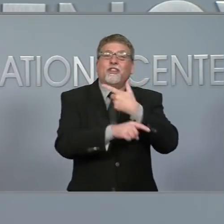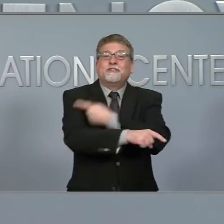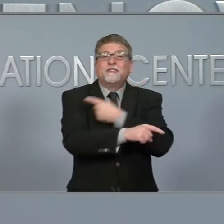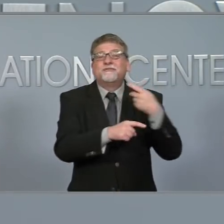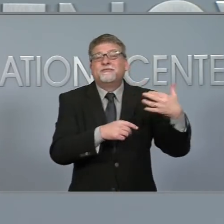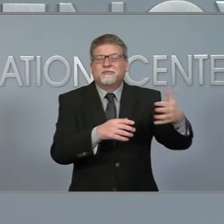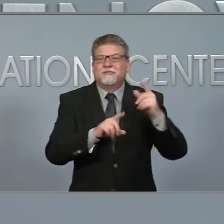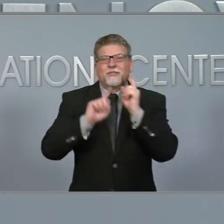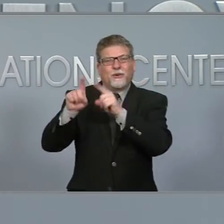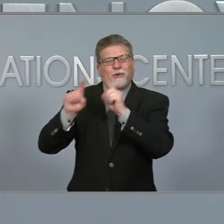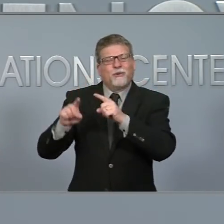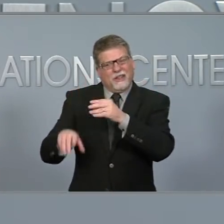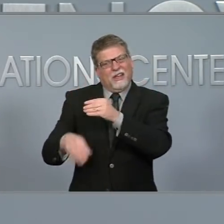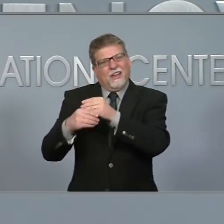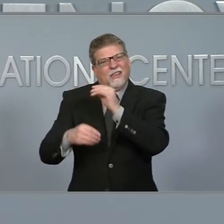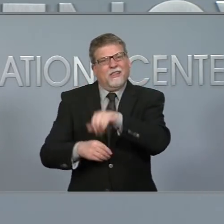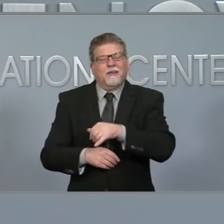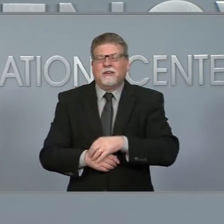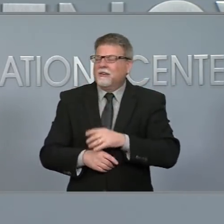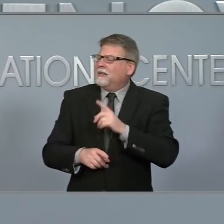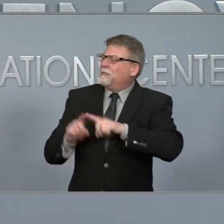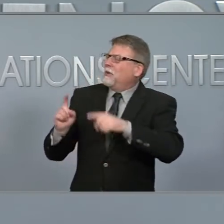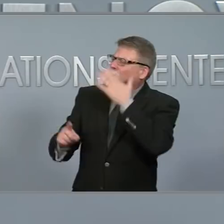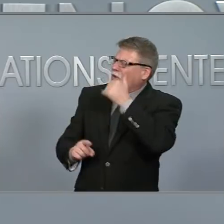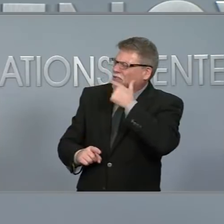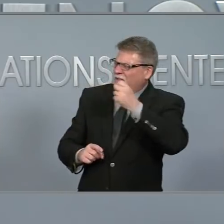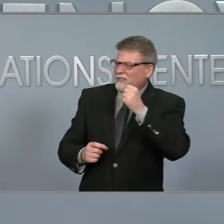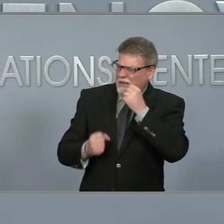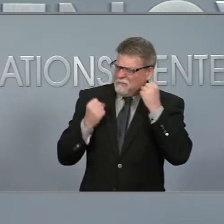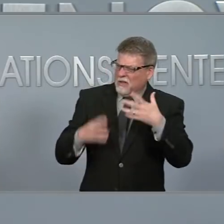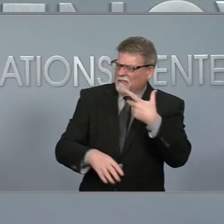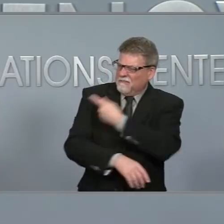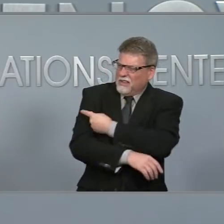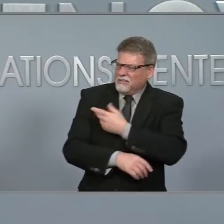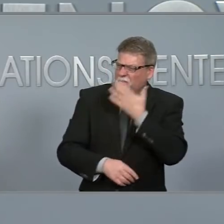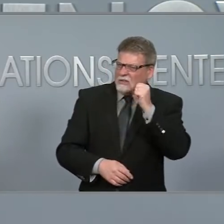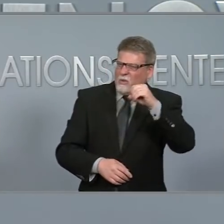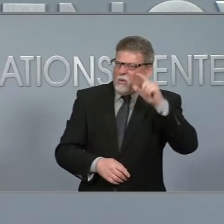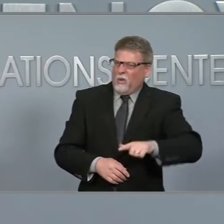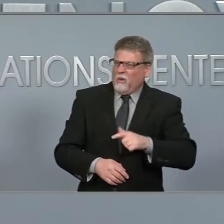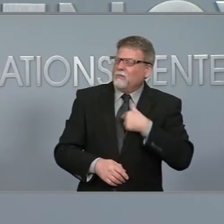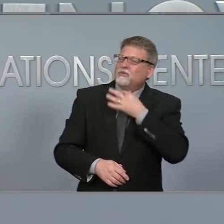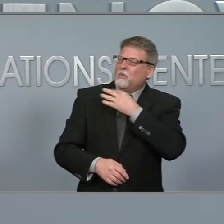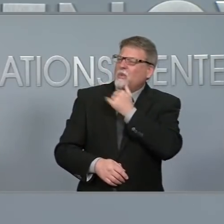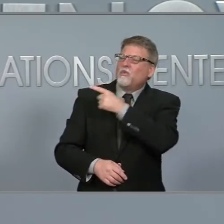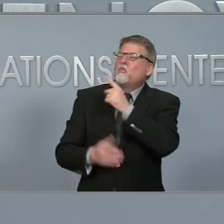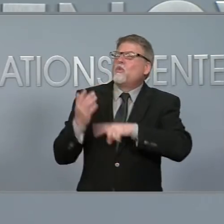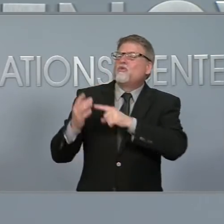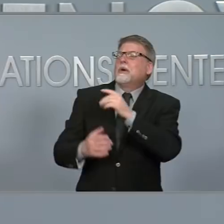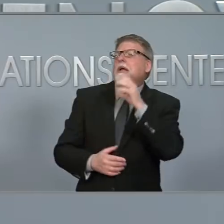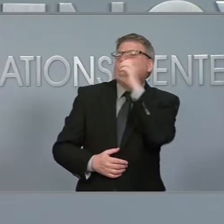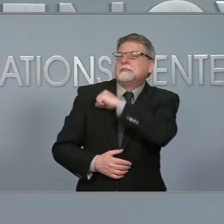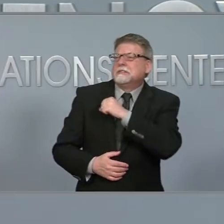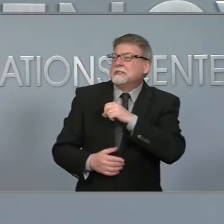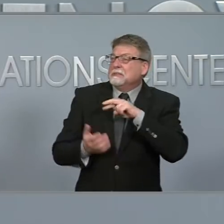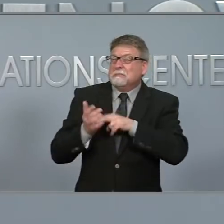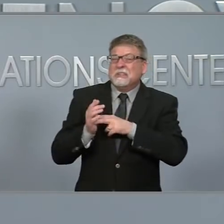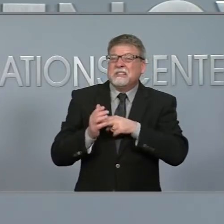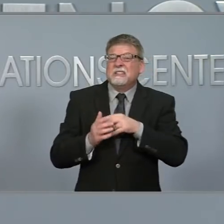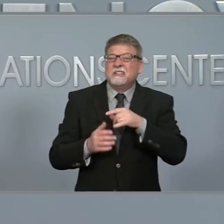pediatras son un es un lugar que ni con la información en la que puede confiar y los niños ya van para sus vacunas